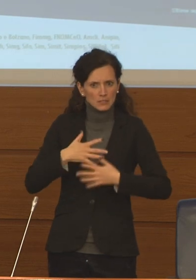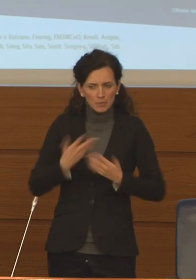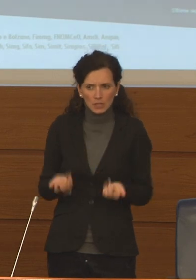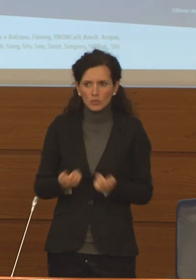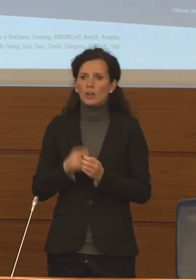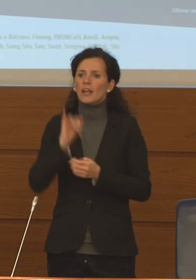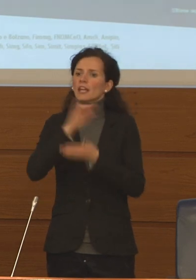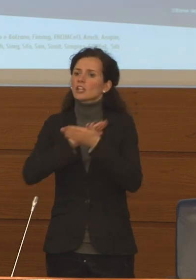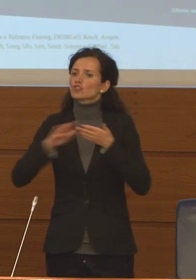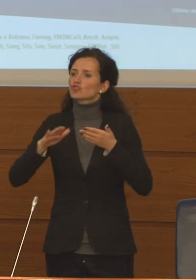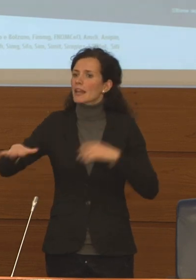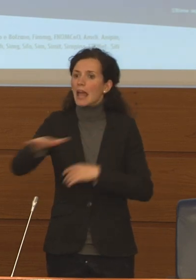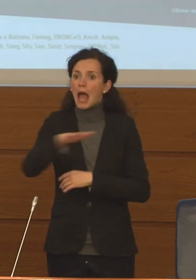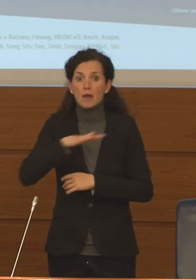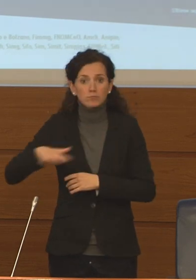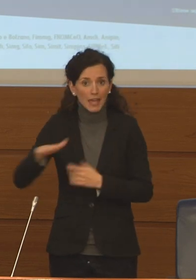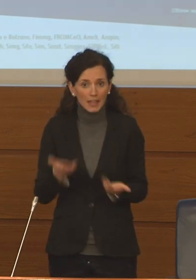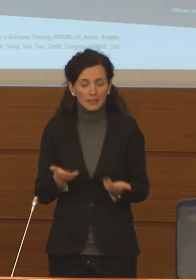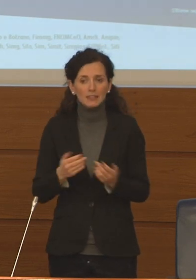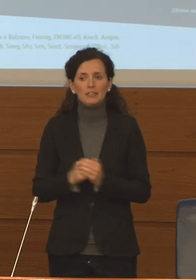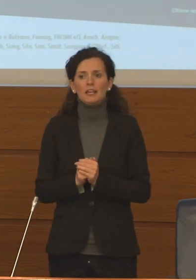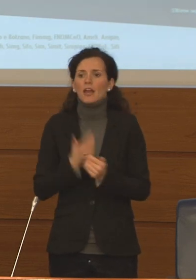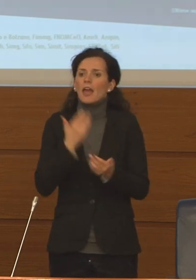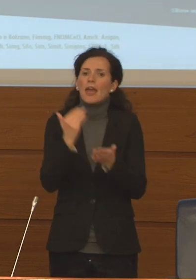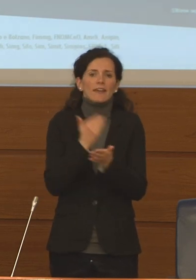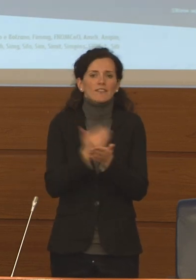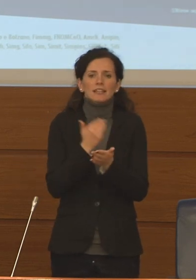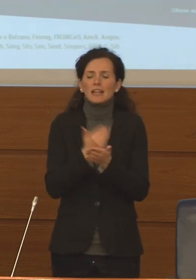il tema sostanzialmente di evitare, come ci siamo detti più volte,